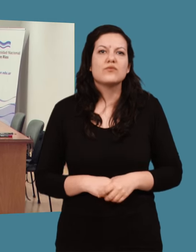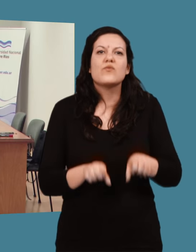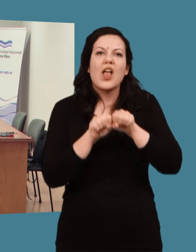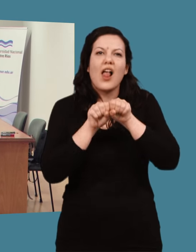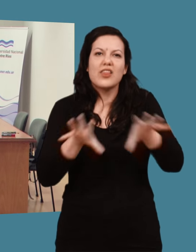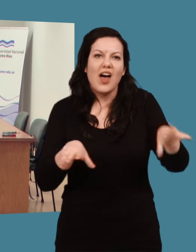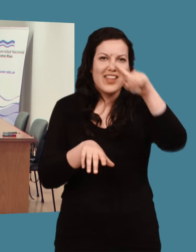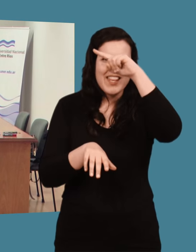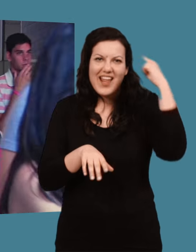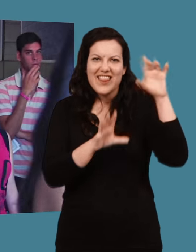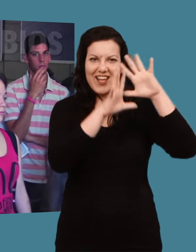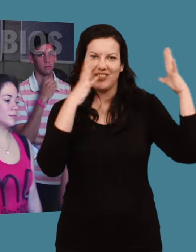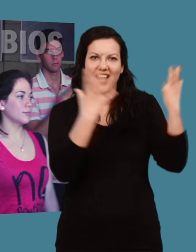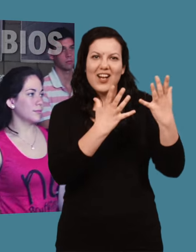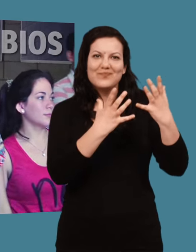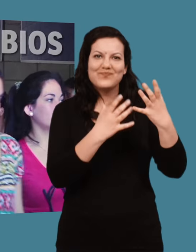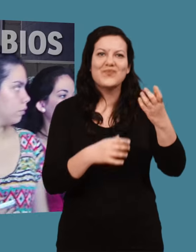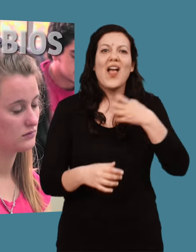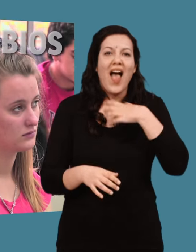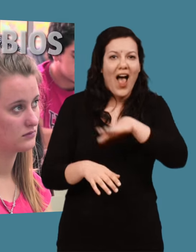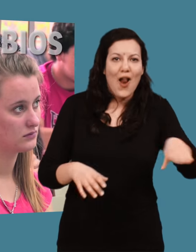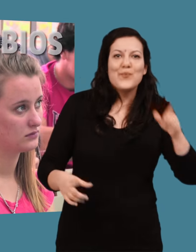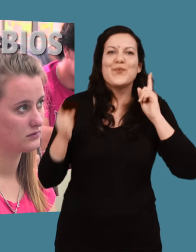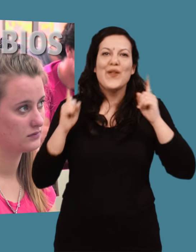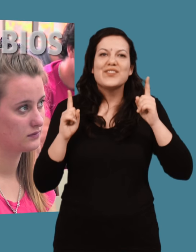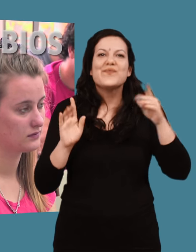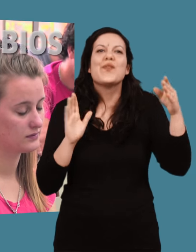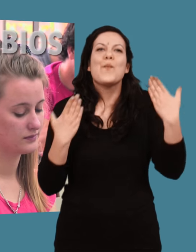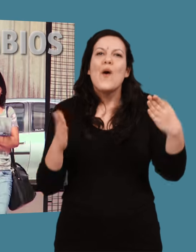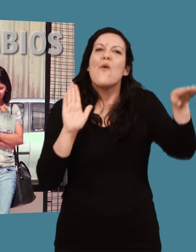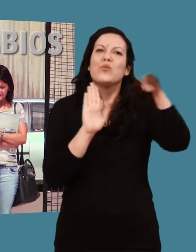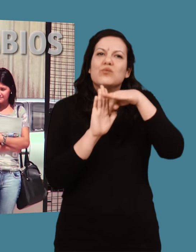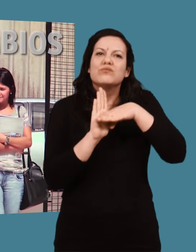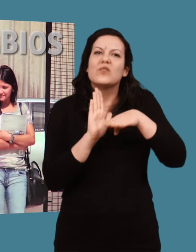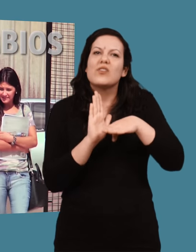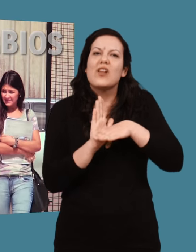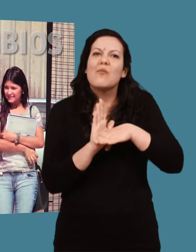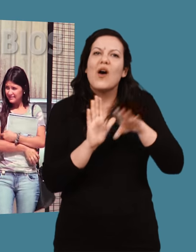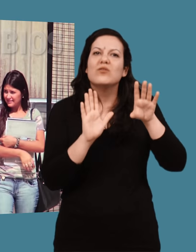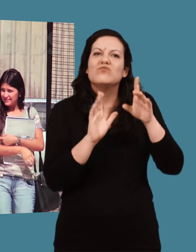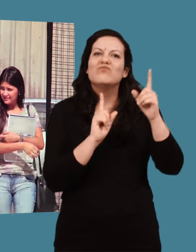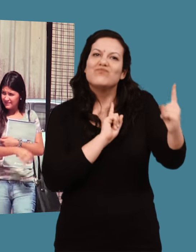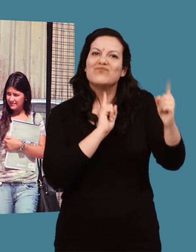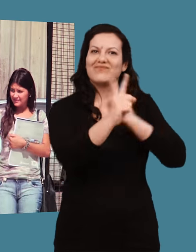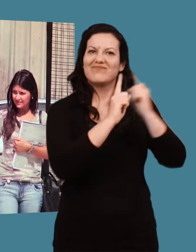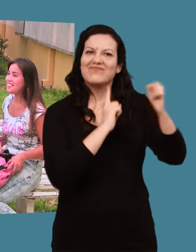Gracias a una red de cooperación internacional, alumnos y docentes pueden participar en programas de intercambio con universidades de todo el mundo.